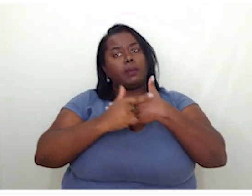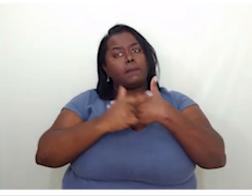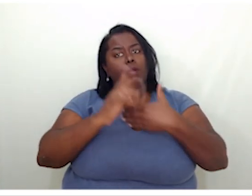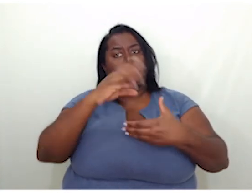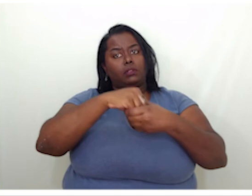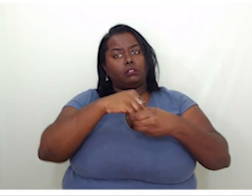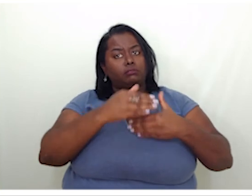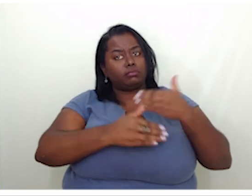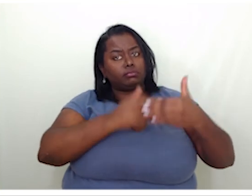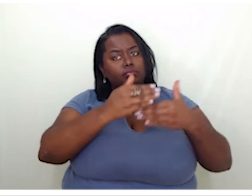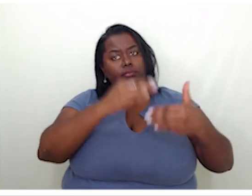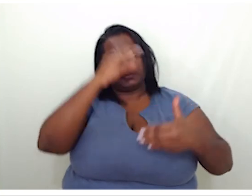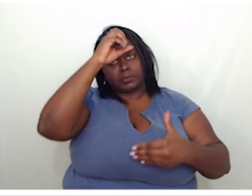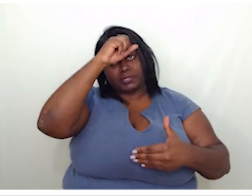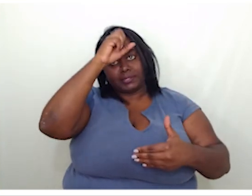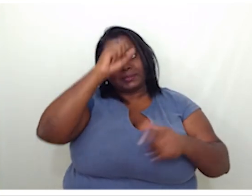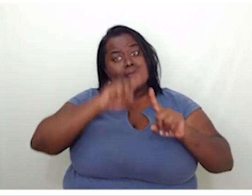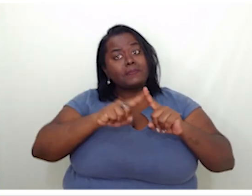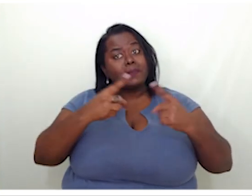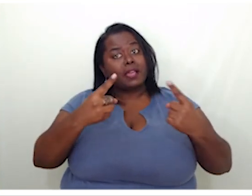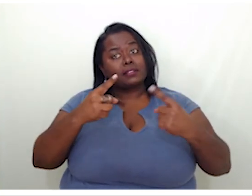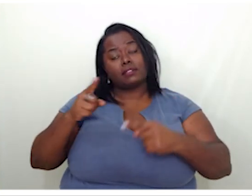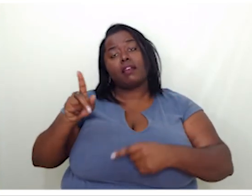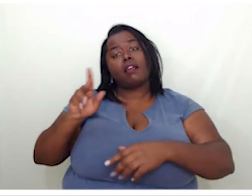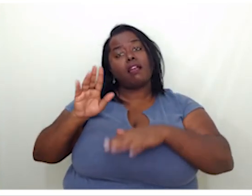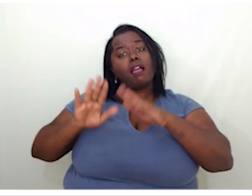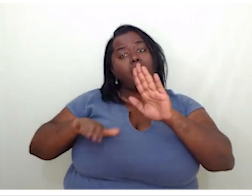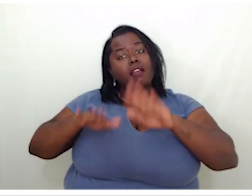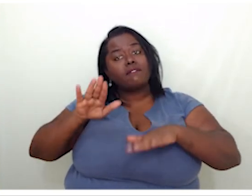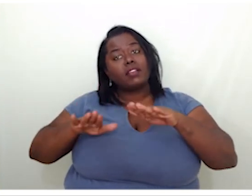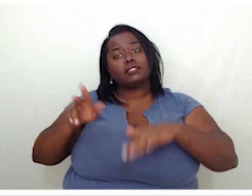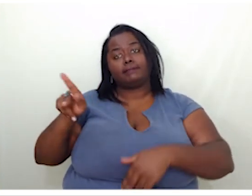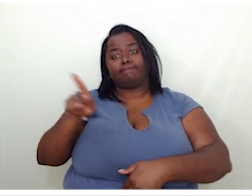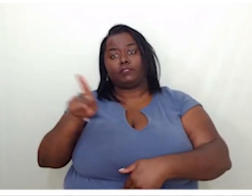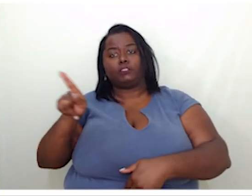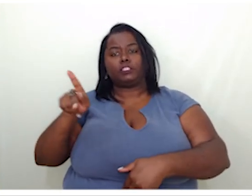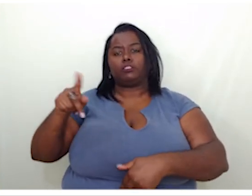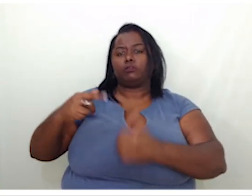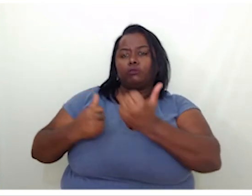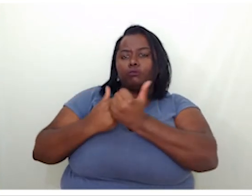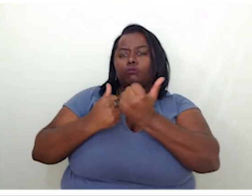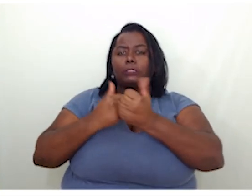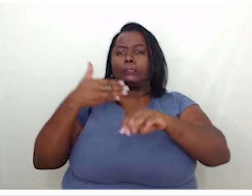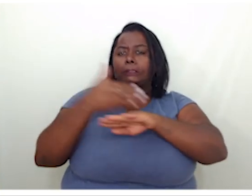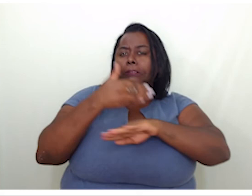Así, también los profesores, los facilitadores son necesarios en el proceso.